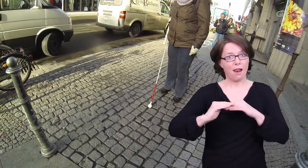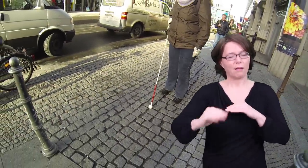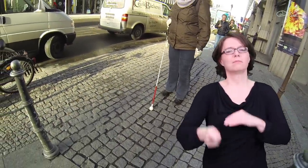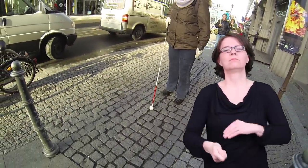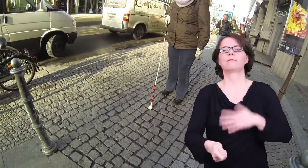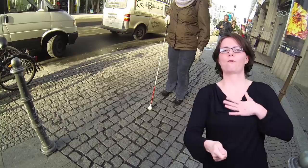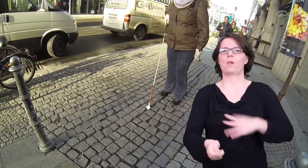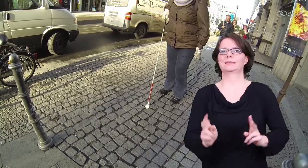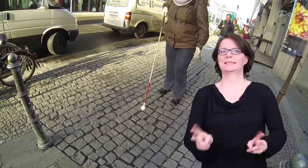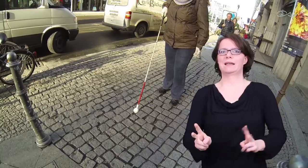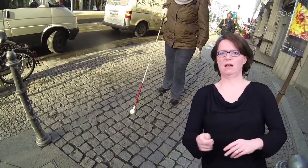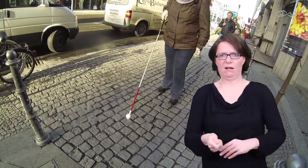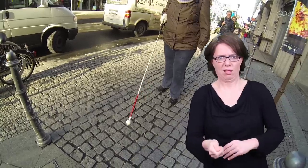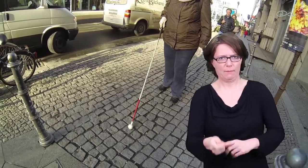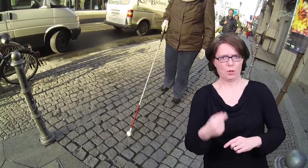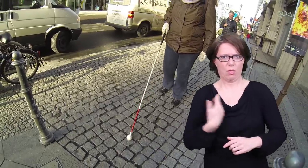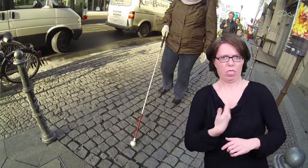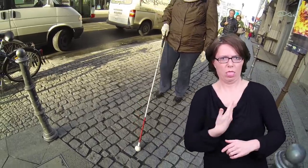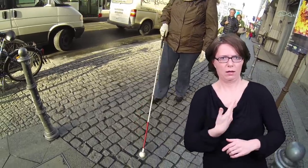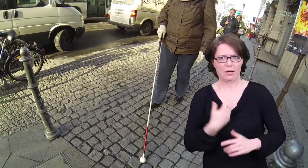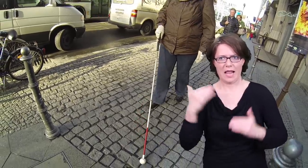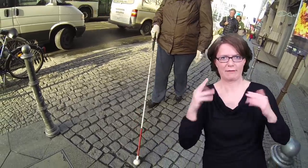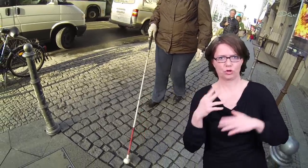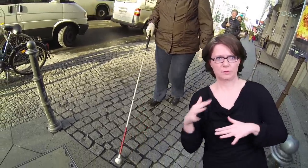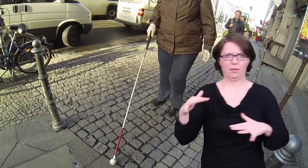Wenn er glatt ist, fühlt man sich angenehm sicher. Unebener Boden ist schwierig fürs Gleichgewicht. Echt, nicht einfach.